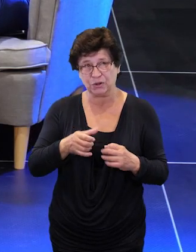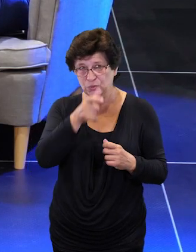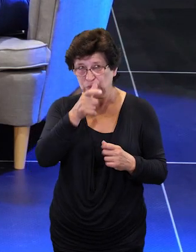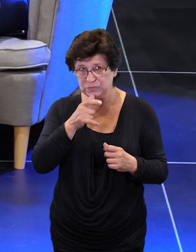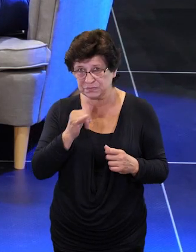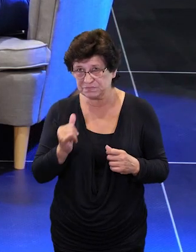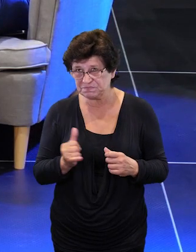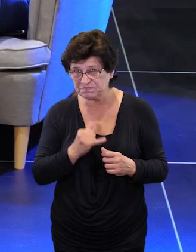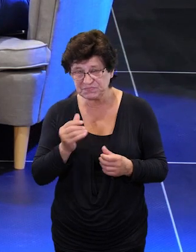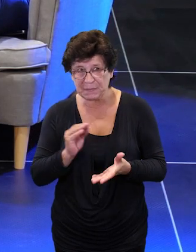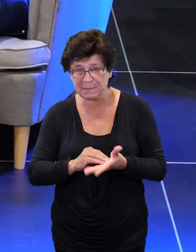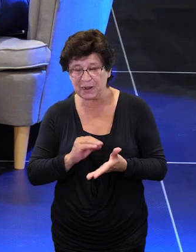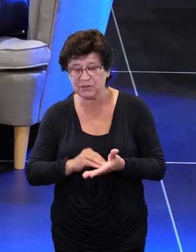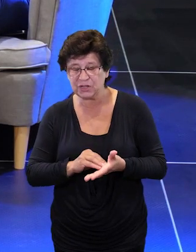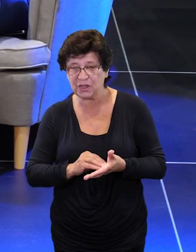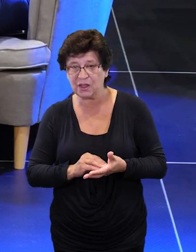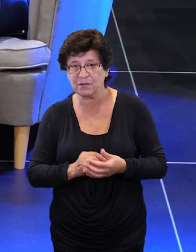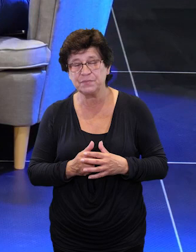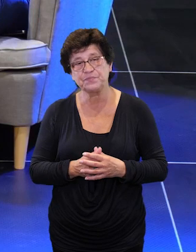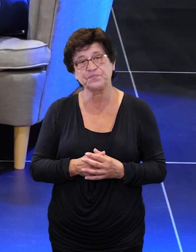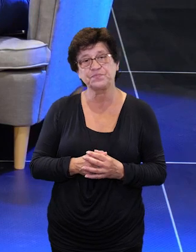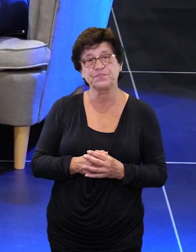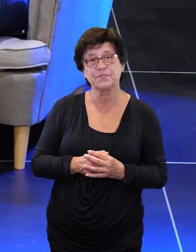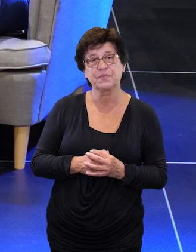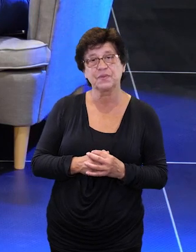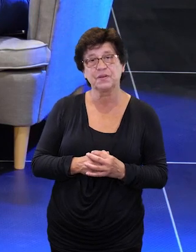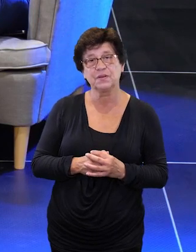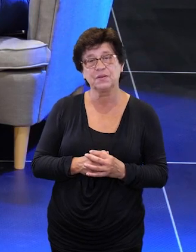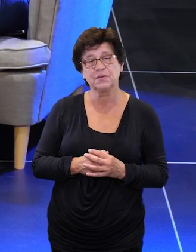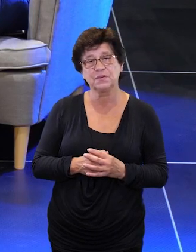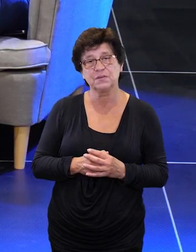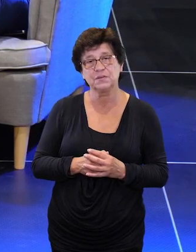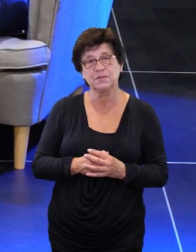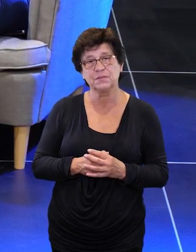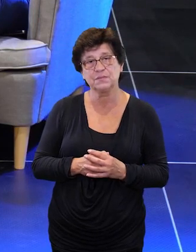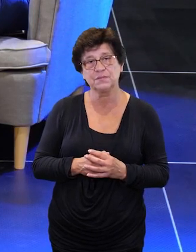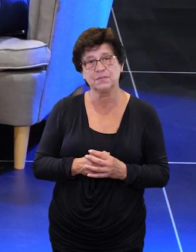praktykowane, aniżeli te inne, alternatywne metody.